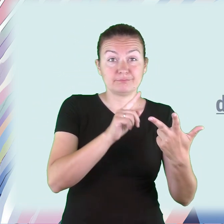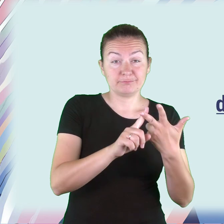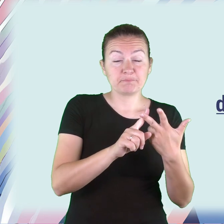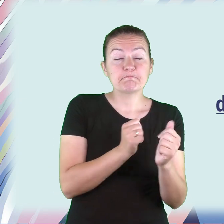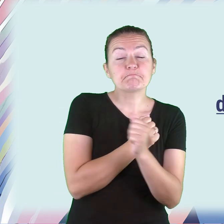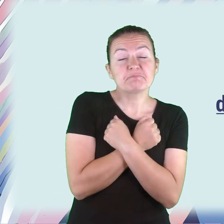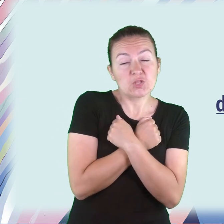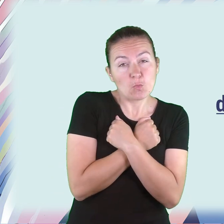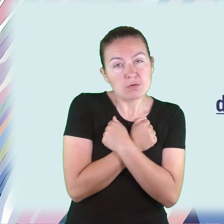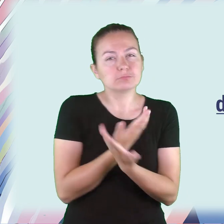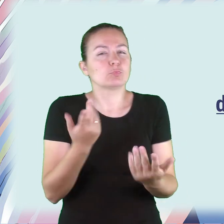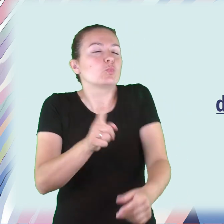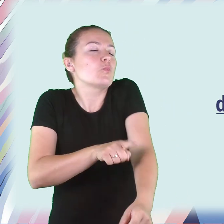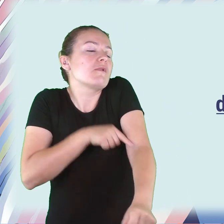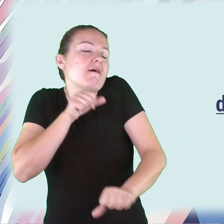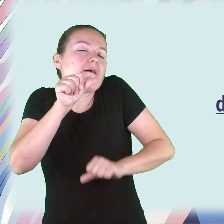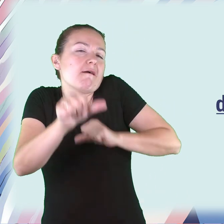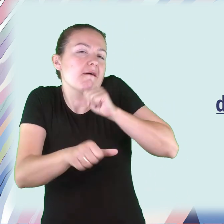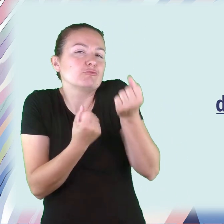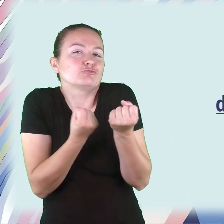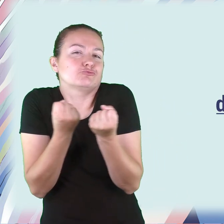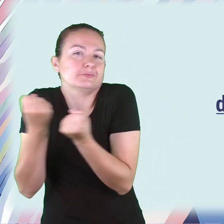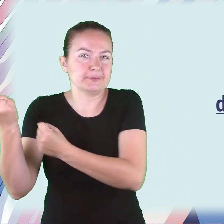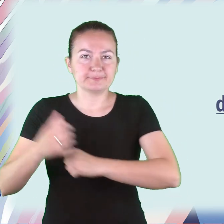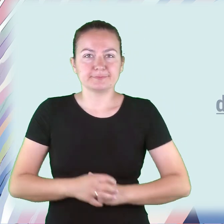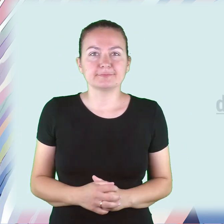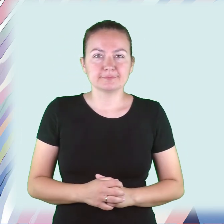3. długoletnia miłość